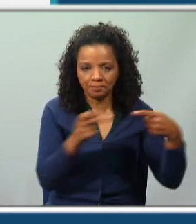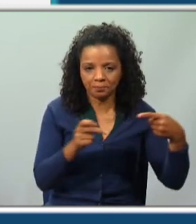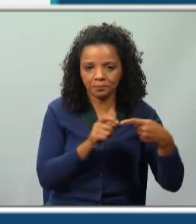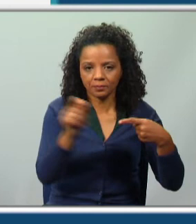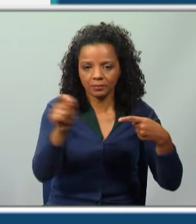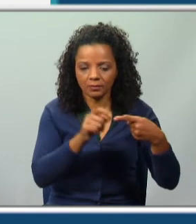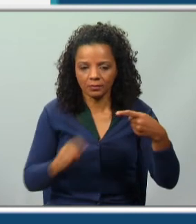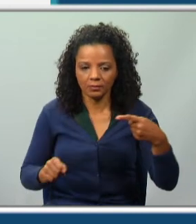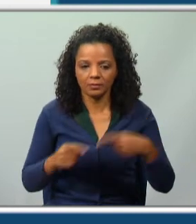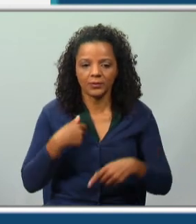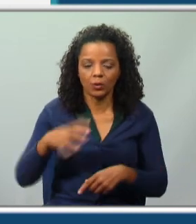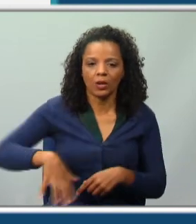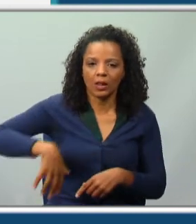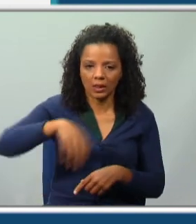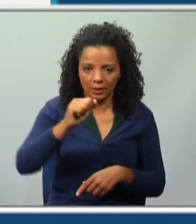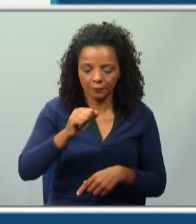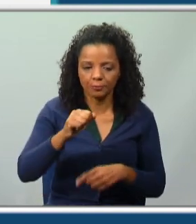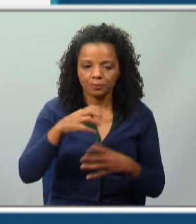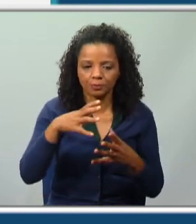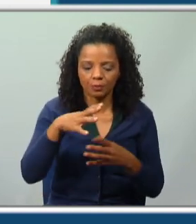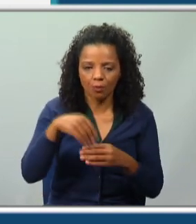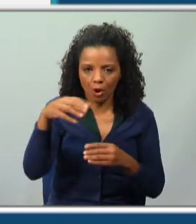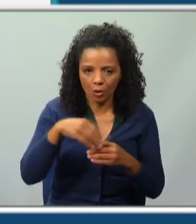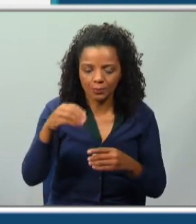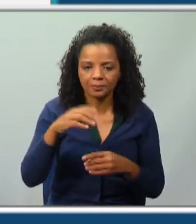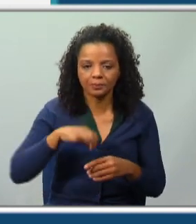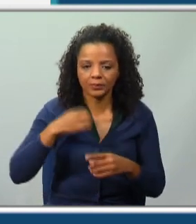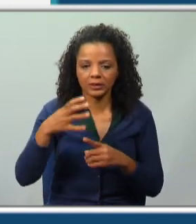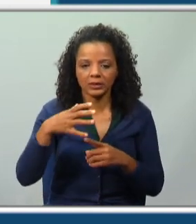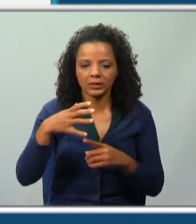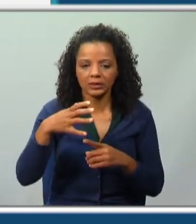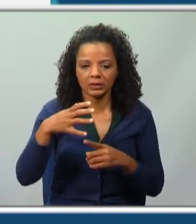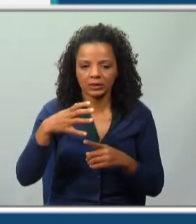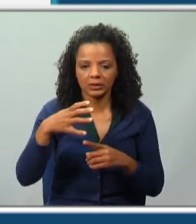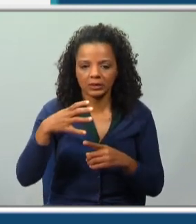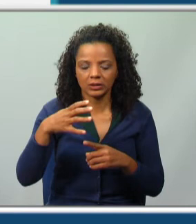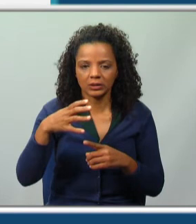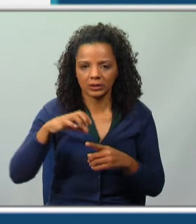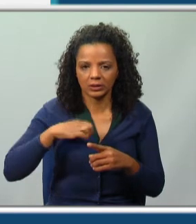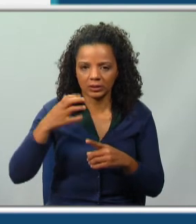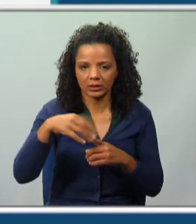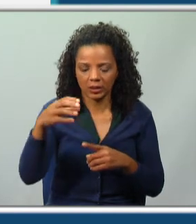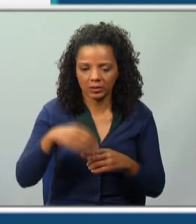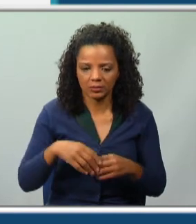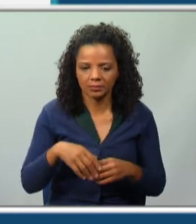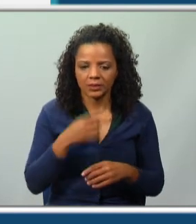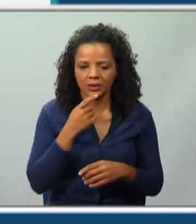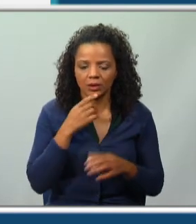levo o molho de salsa levo um peixe ou seja um conjunto de 我拿莎莎醬我帶一條魚或一組